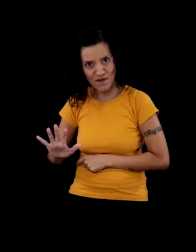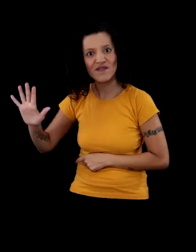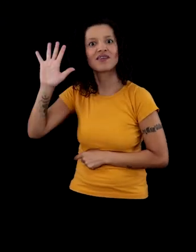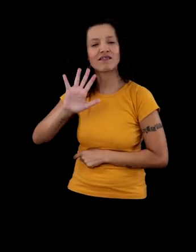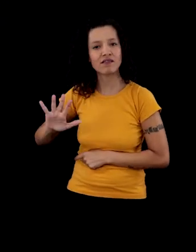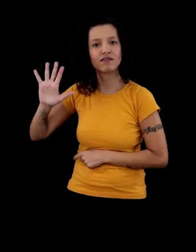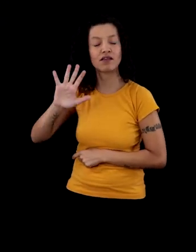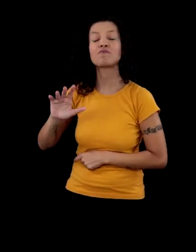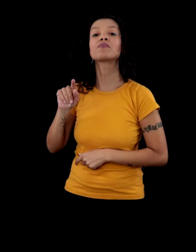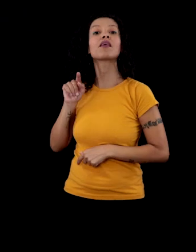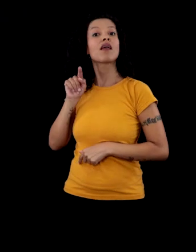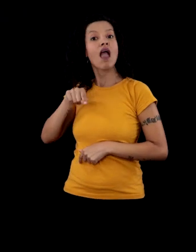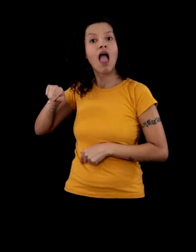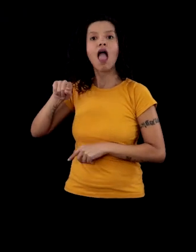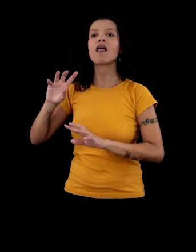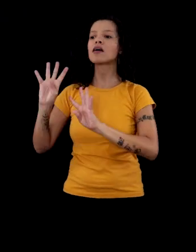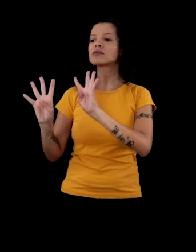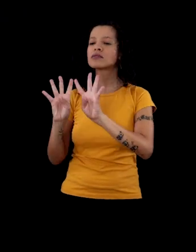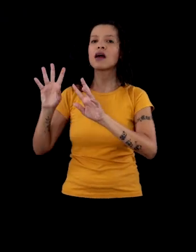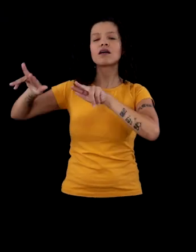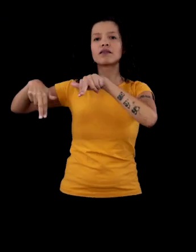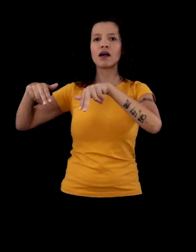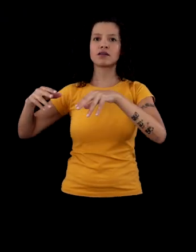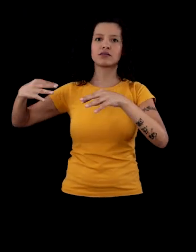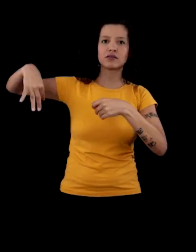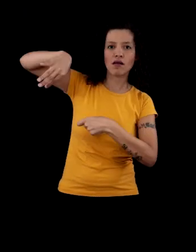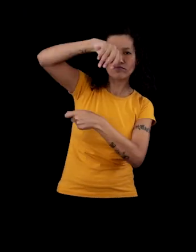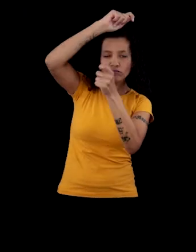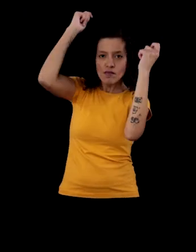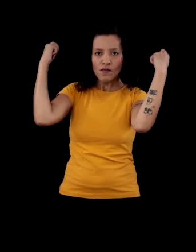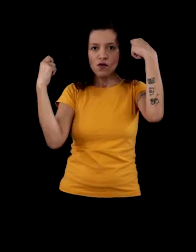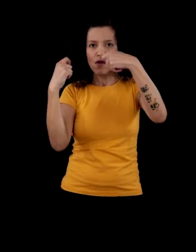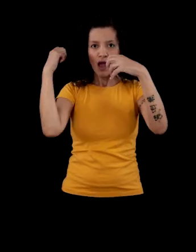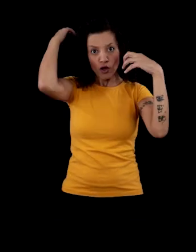Elas dançavam com lençóis e turbantes,